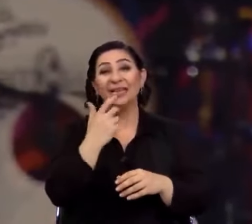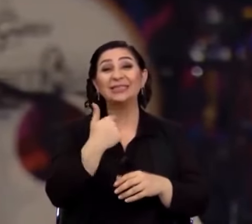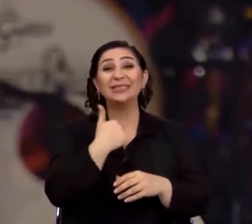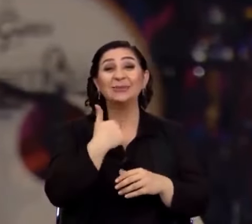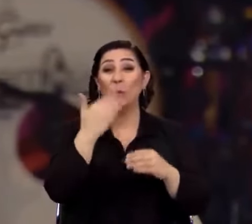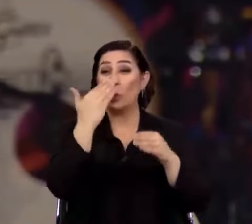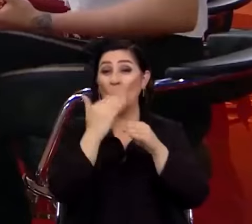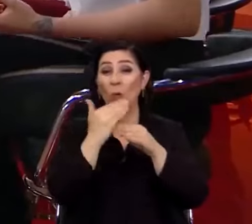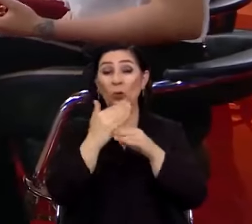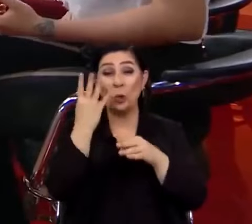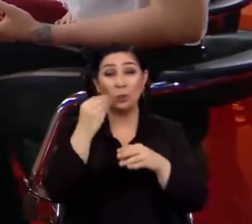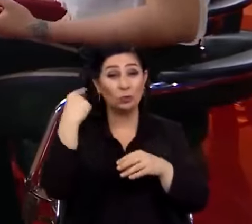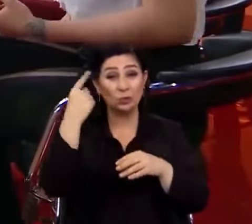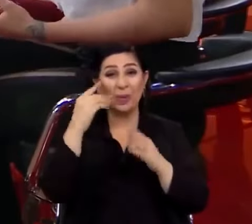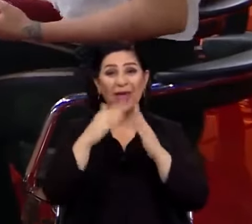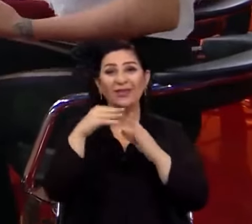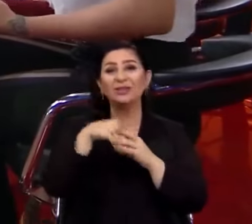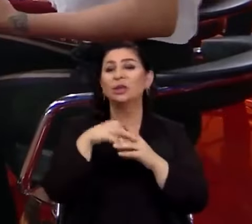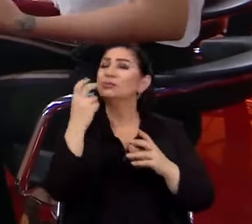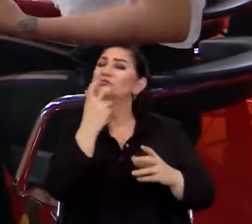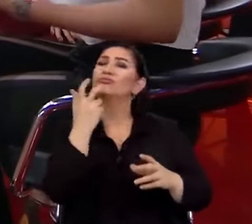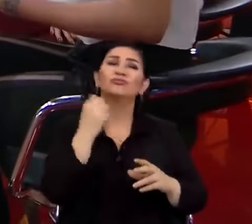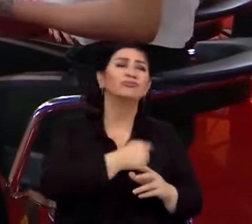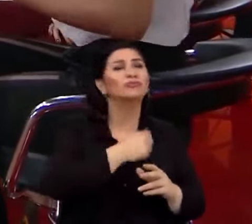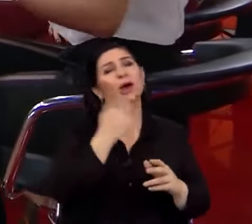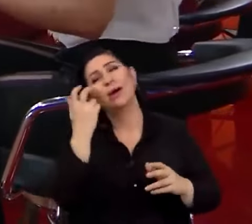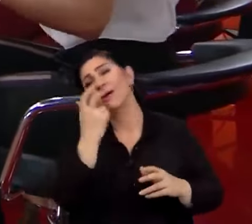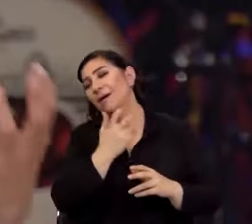olduğunu düşündüğüm şarkıları evde söylemeye çalışıyorum yani ne kadar neyi